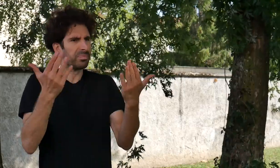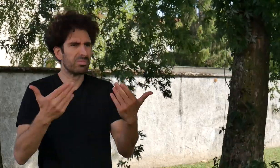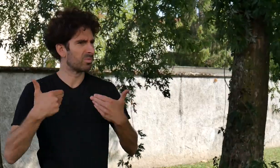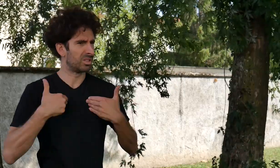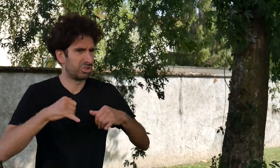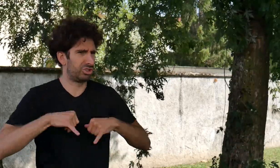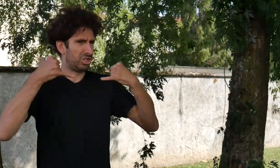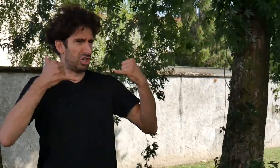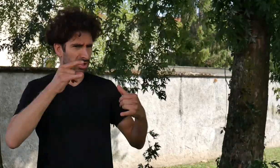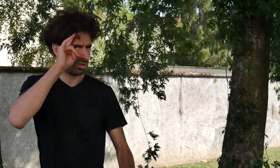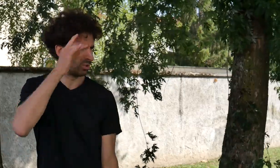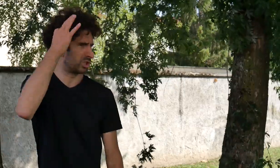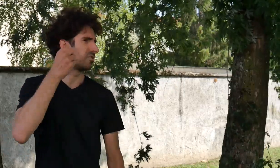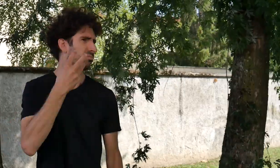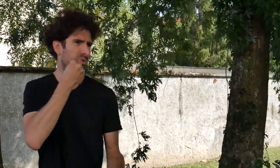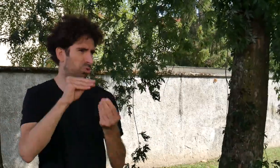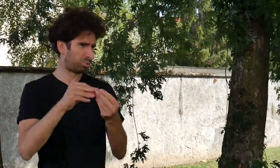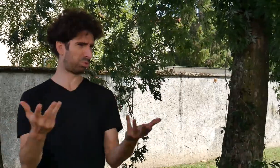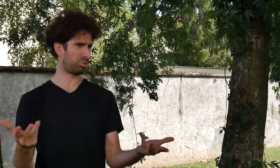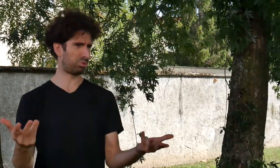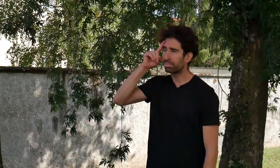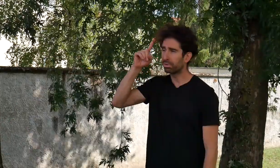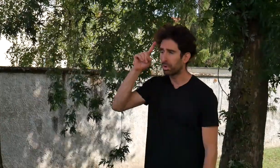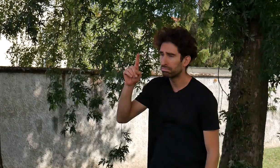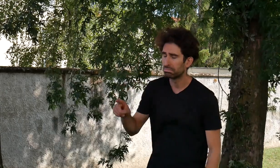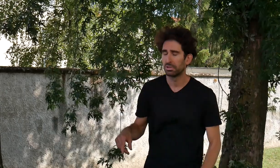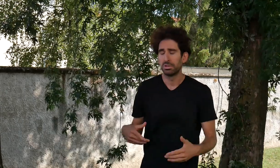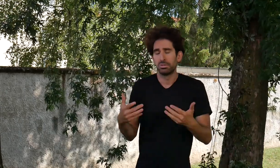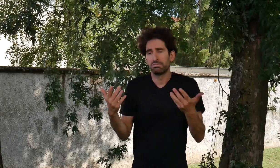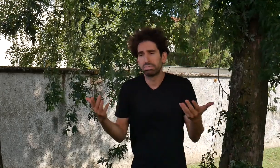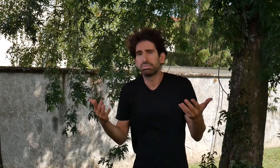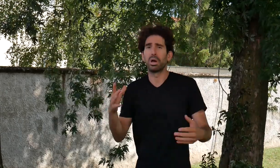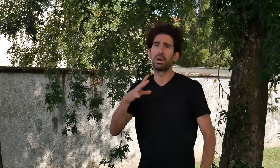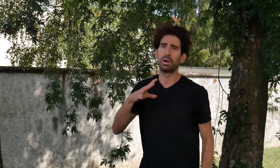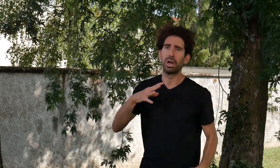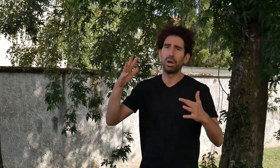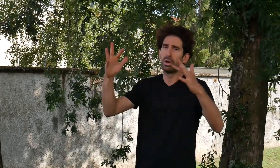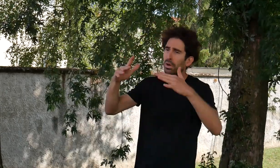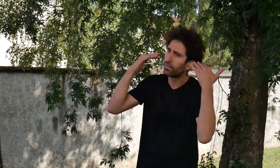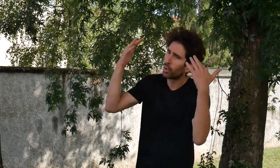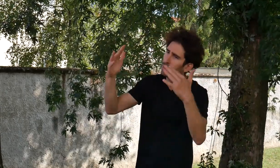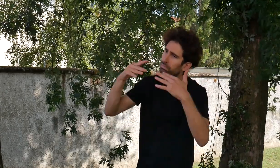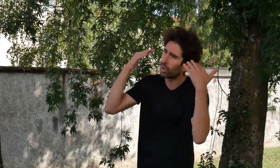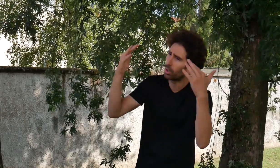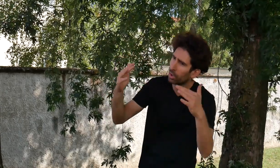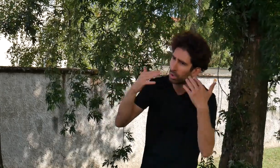Mais je suis jeune alors pourquoi des cheveux blancs tôt ? Pourquoi ? Ca peut être l'environnement :